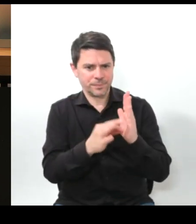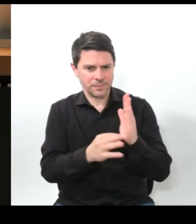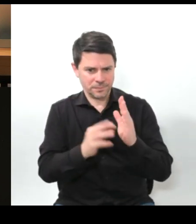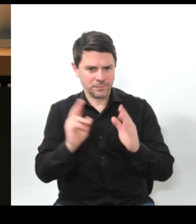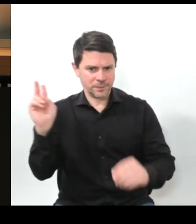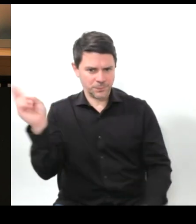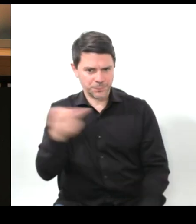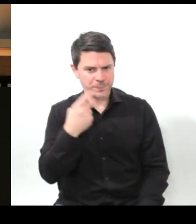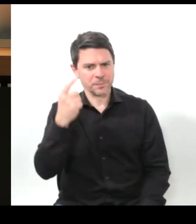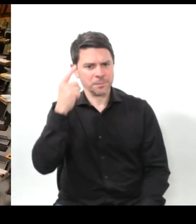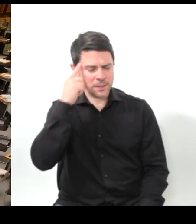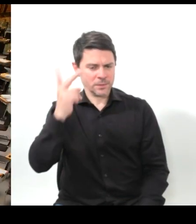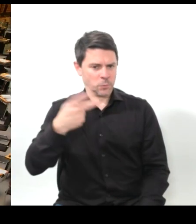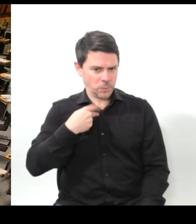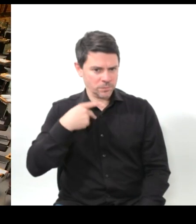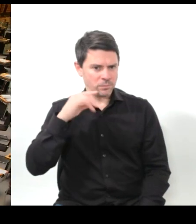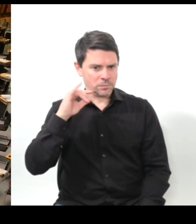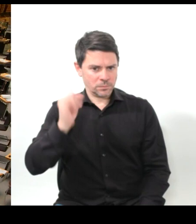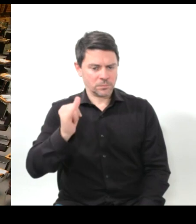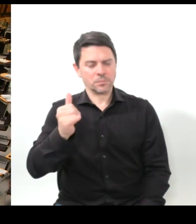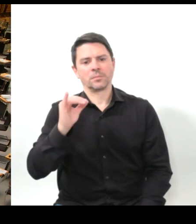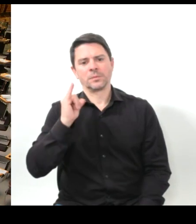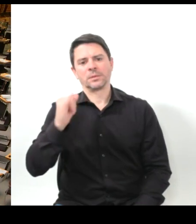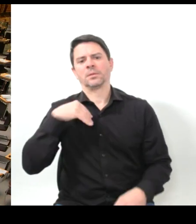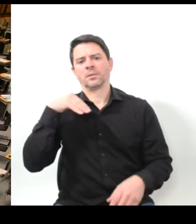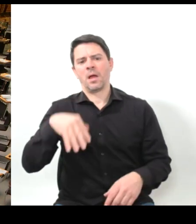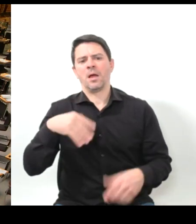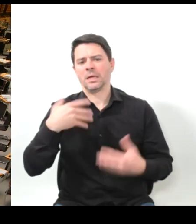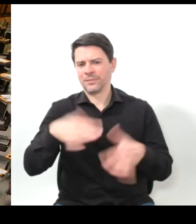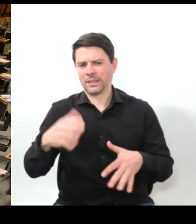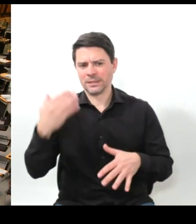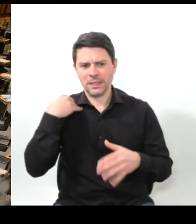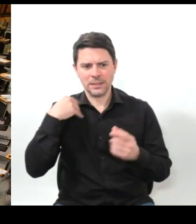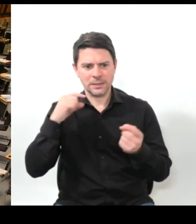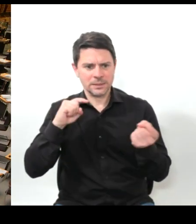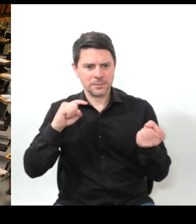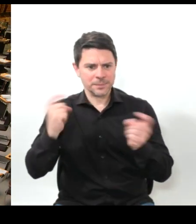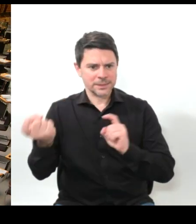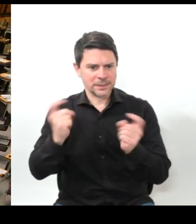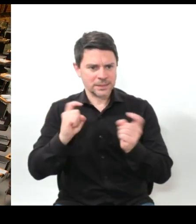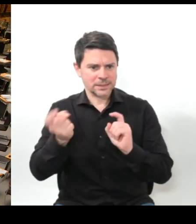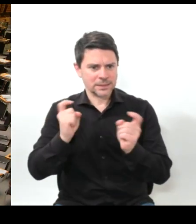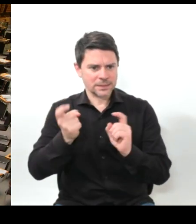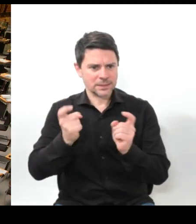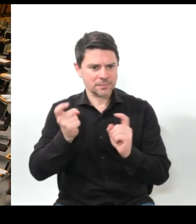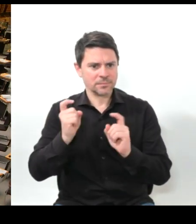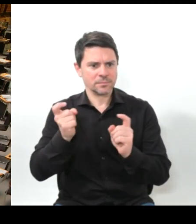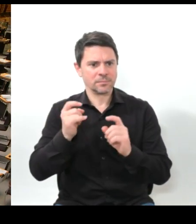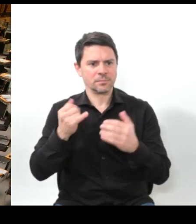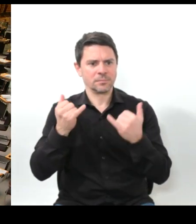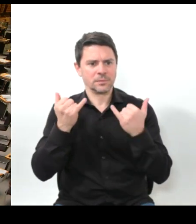Von einer Beteiligung der Öffentlichkeit ist abzusehen, schreiben Sie. Ich habe